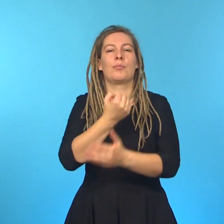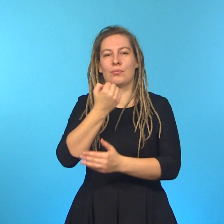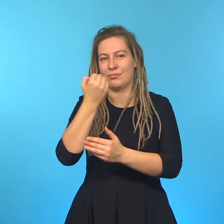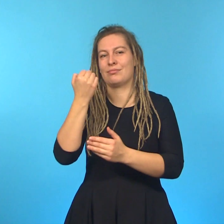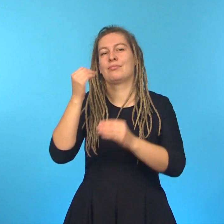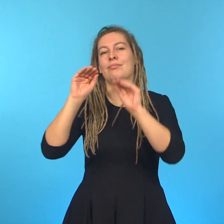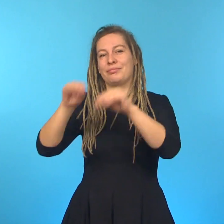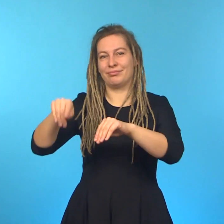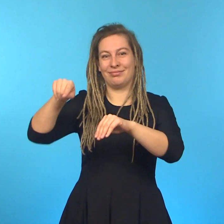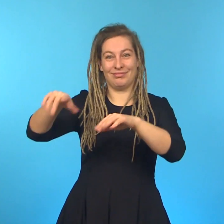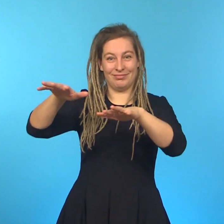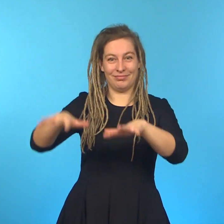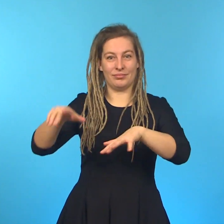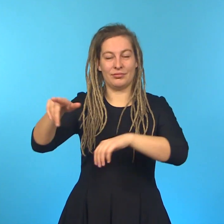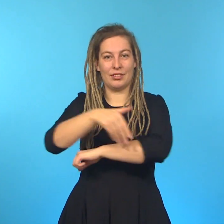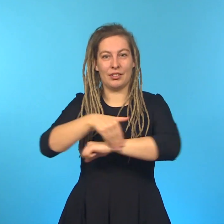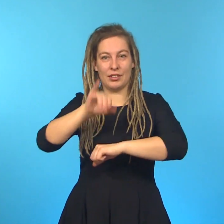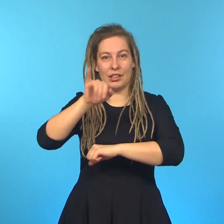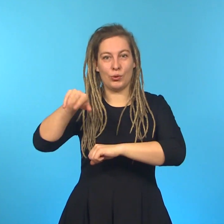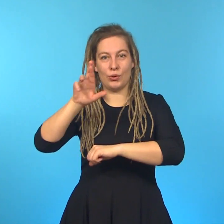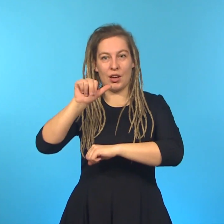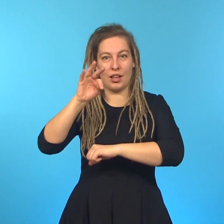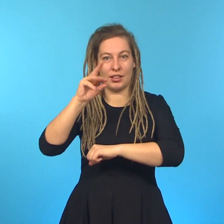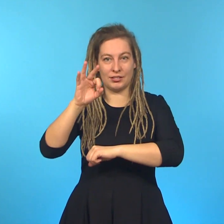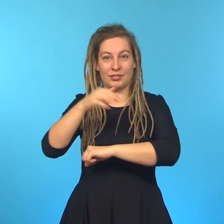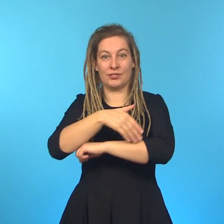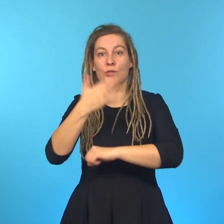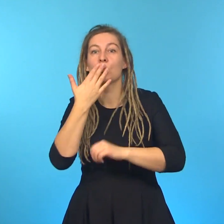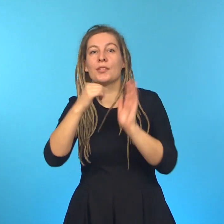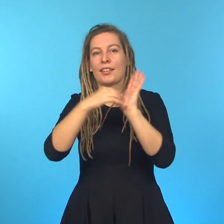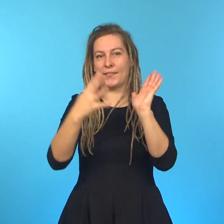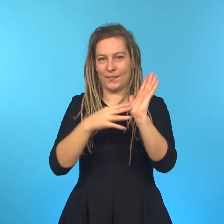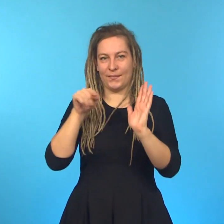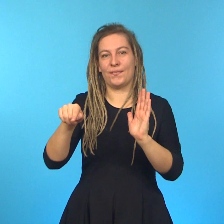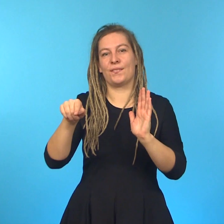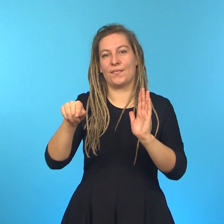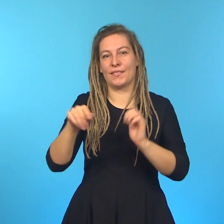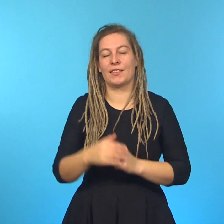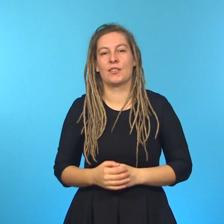ilgesniam laikui įsikūrė Jūratės gatvės 19 name.